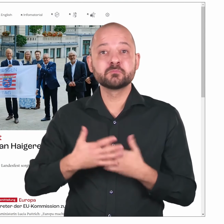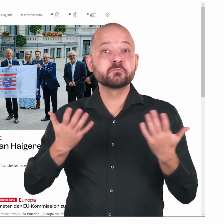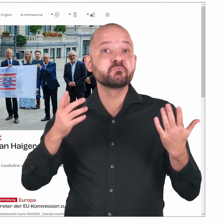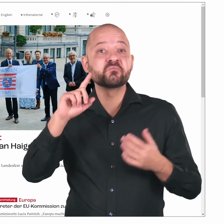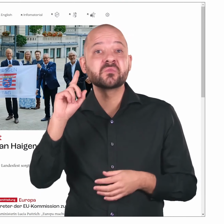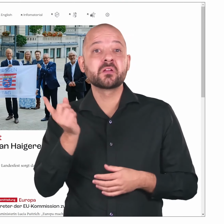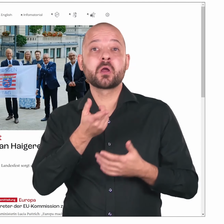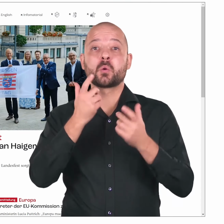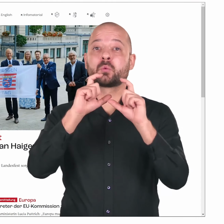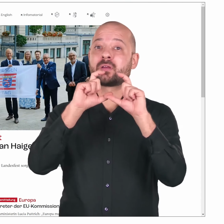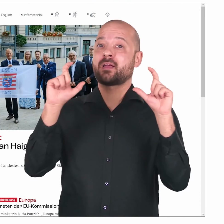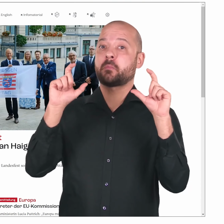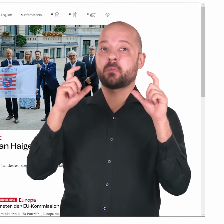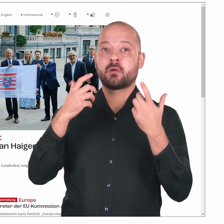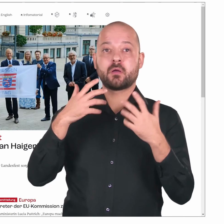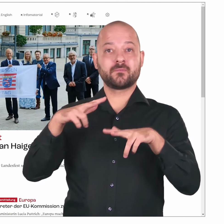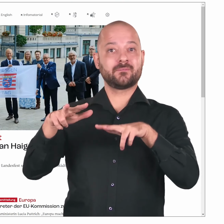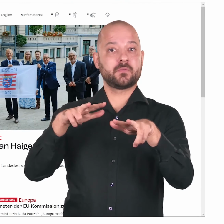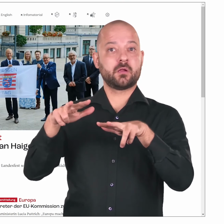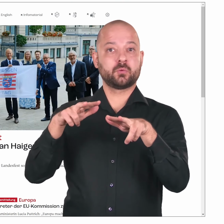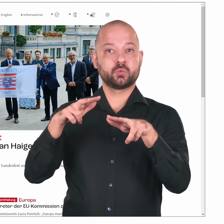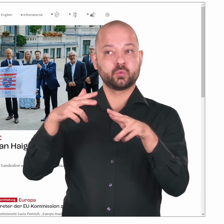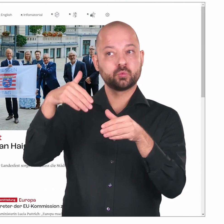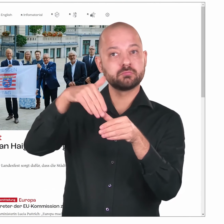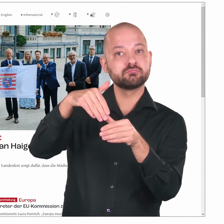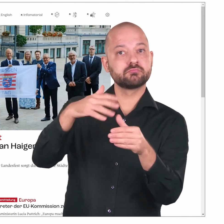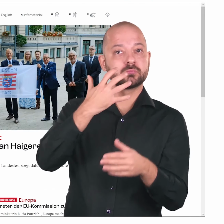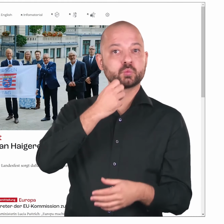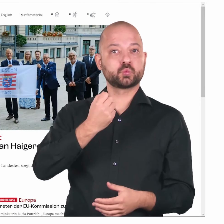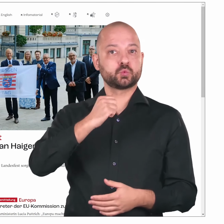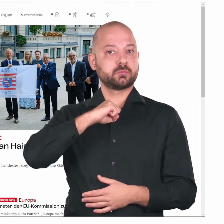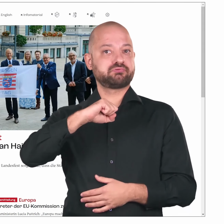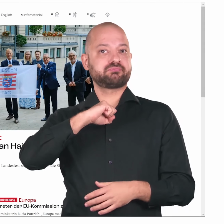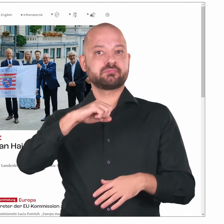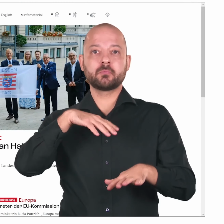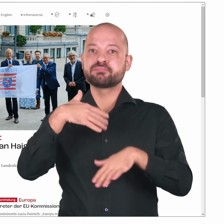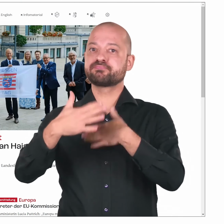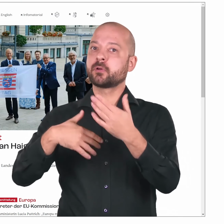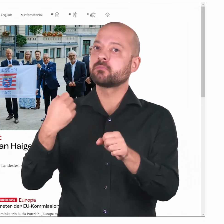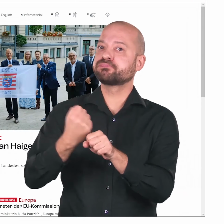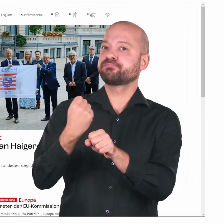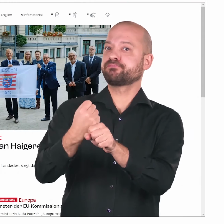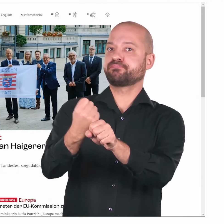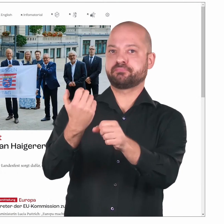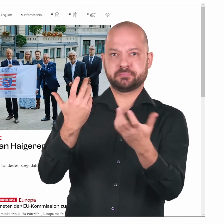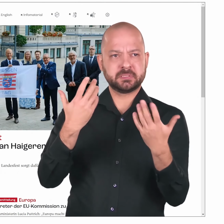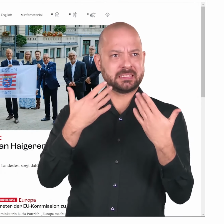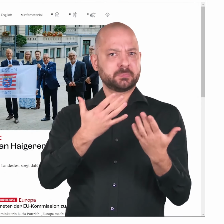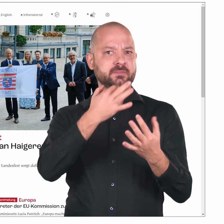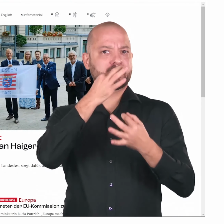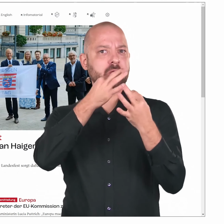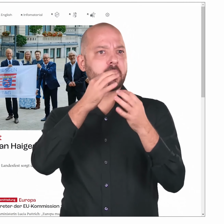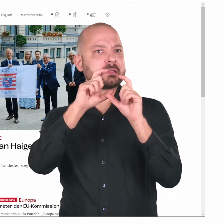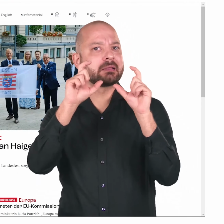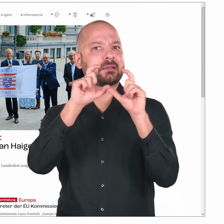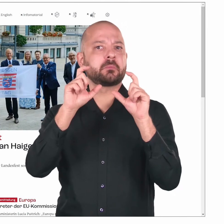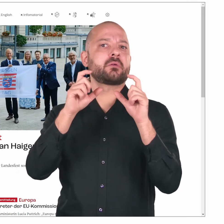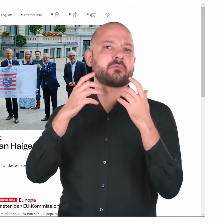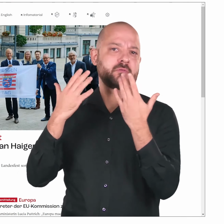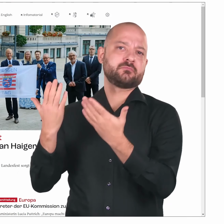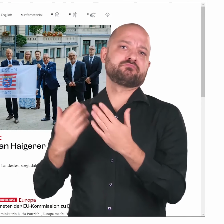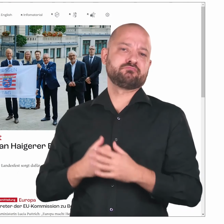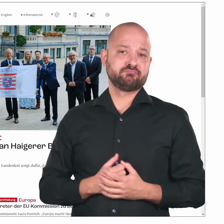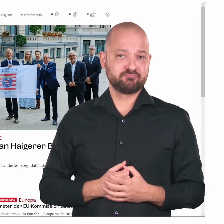und zu Fragen der Effizienz in der Verwaltung.